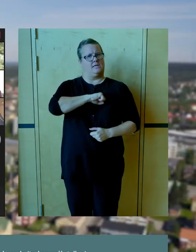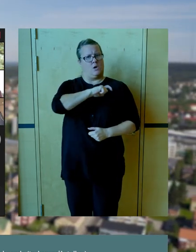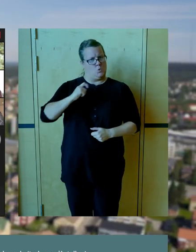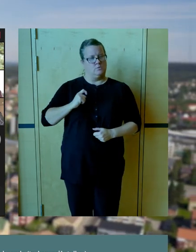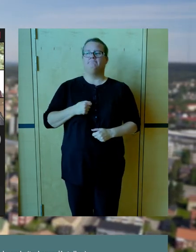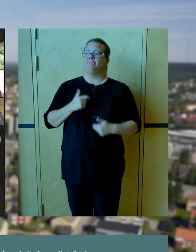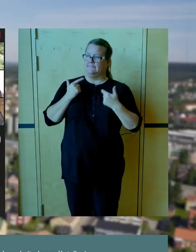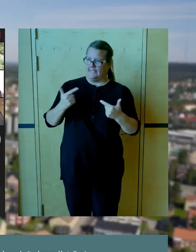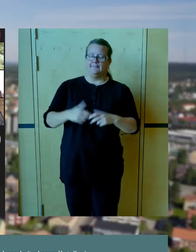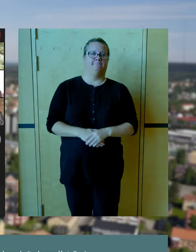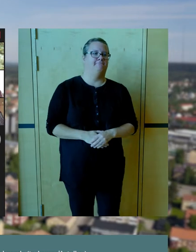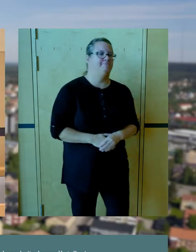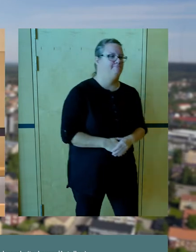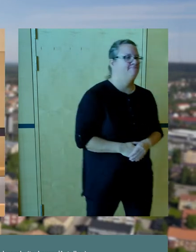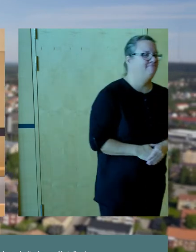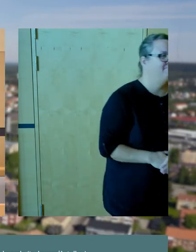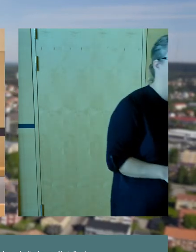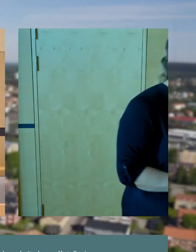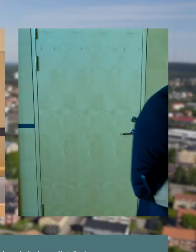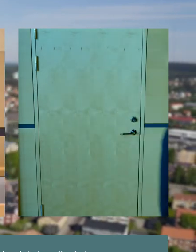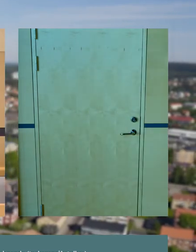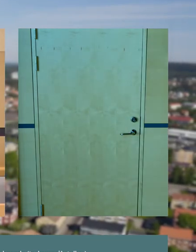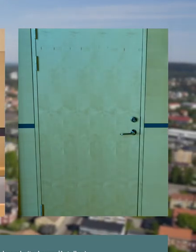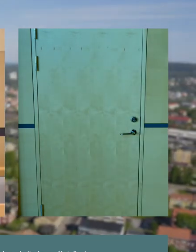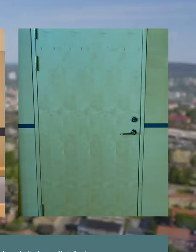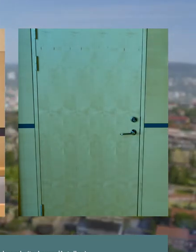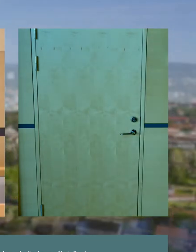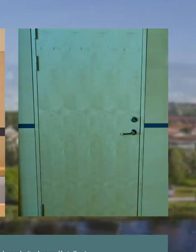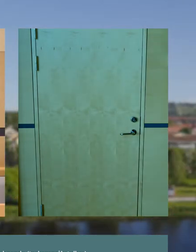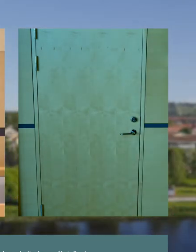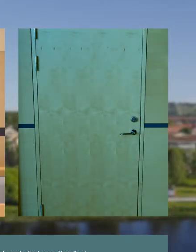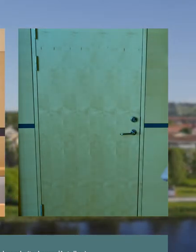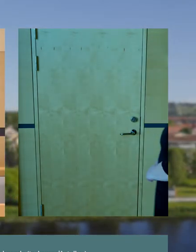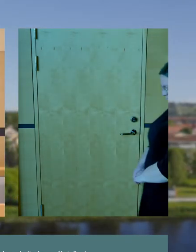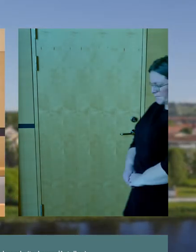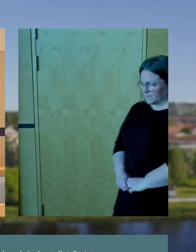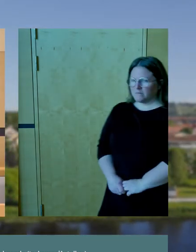Tack ska du ha den mot Lorenz Burman kommunstyrelsens ordförande Socialdemokraterna inte efter Stina Engström Varsågod